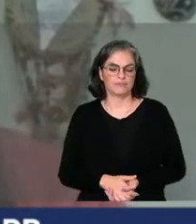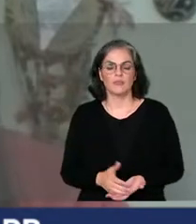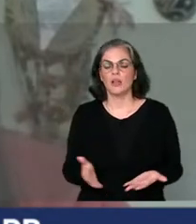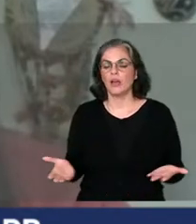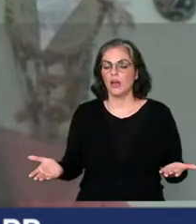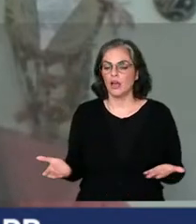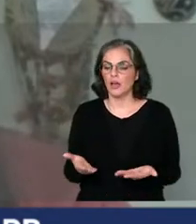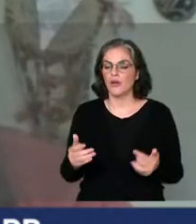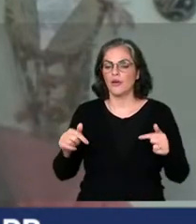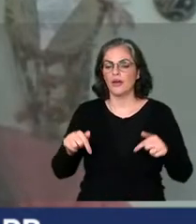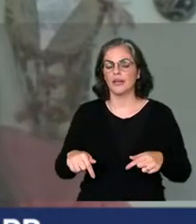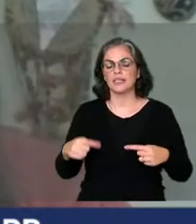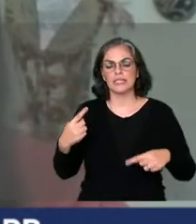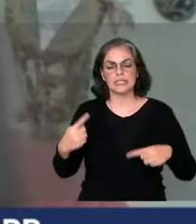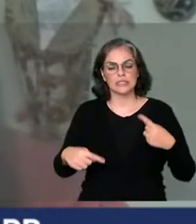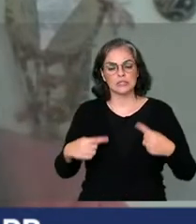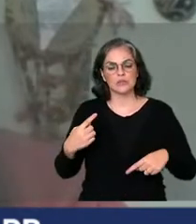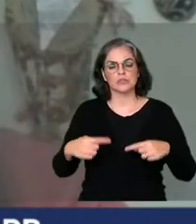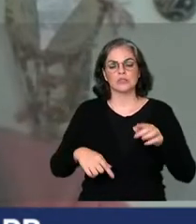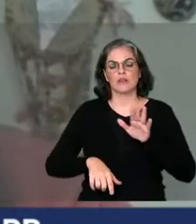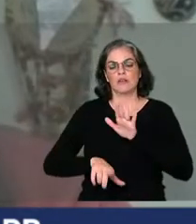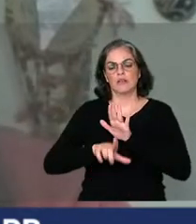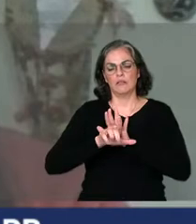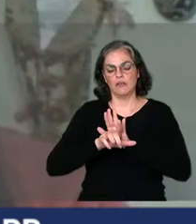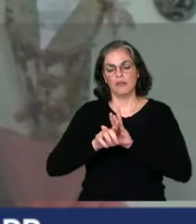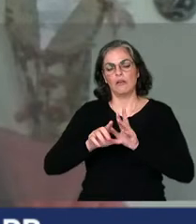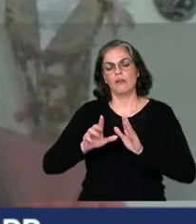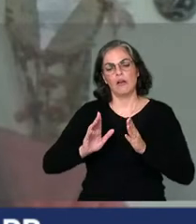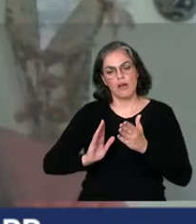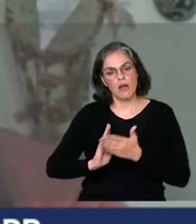JUSTAMENTE NESSE MOMENTO QUE VEM ESSA LEI SER DISCUTIDA E APROVADA, FAZER COM QUE ISSO SE TORNE REALIDADE ATRAVÀS